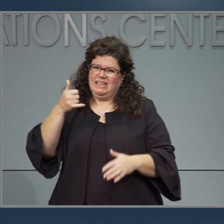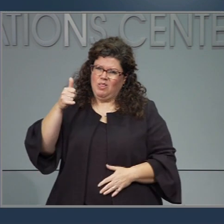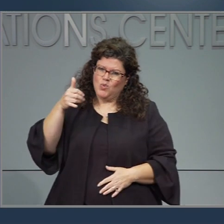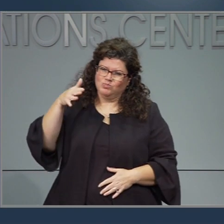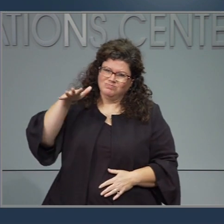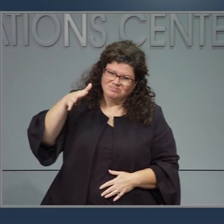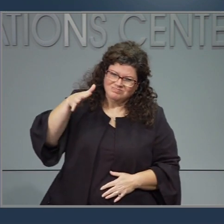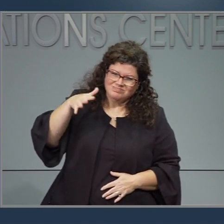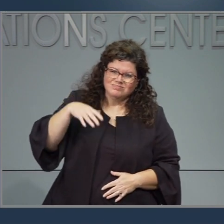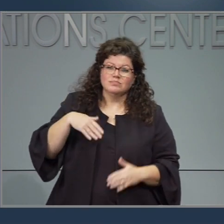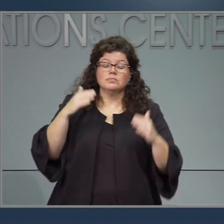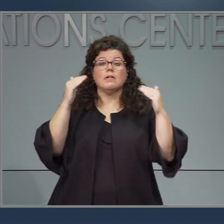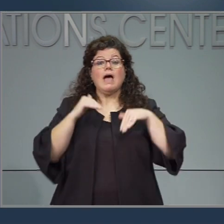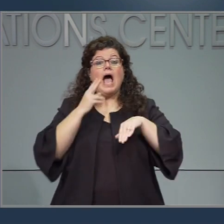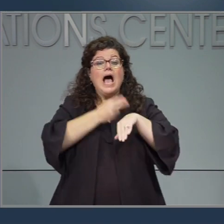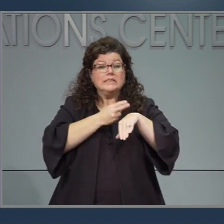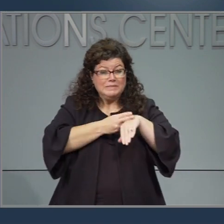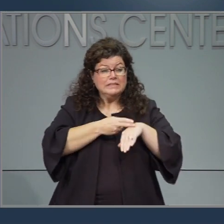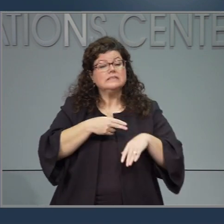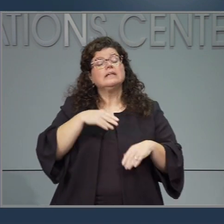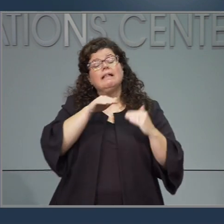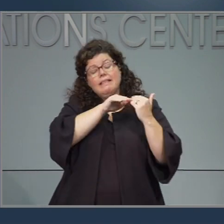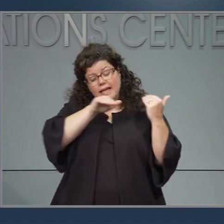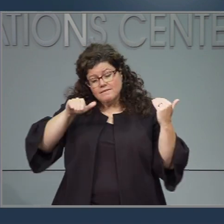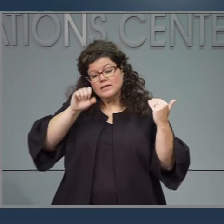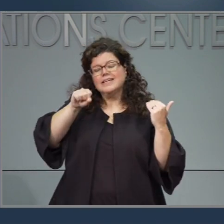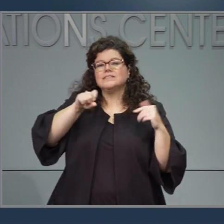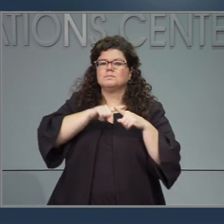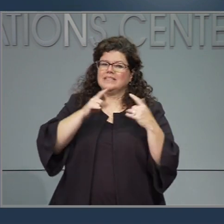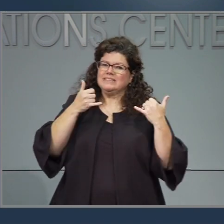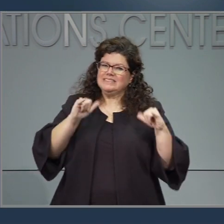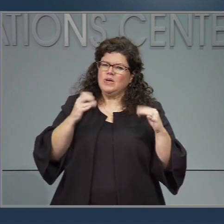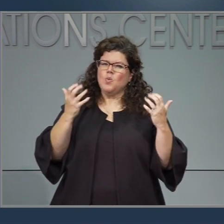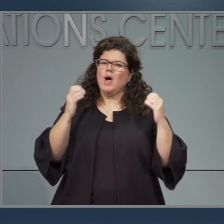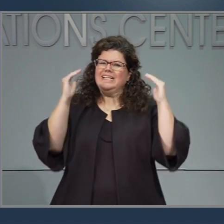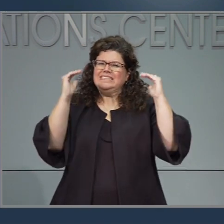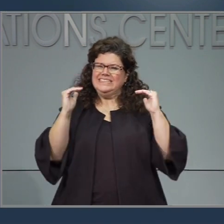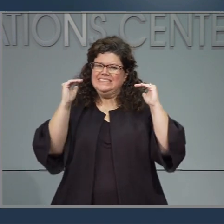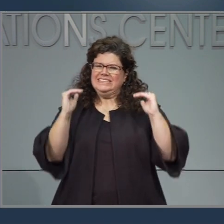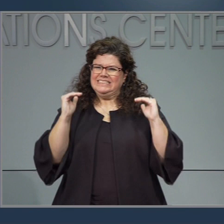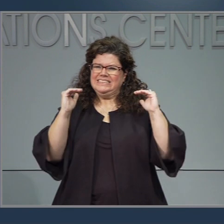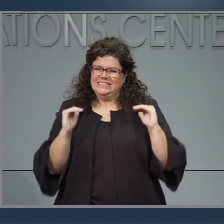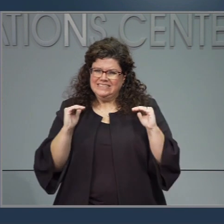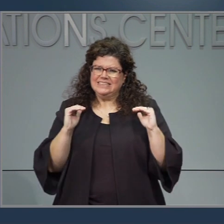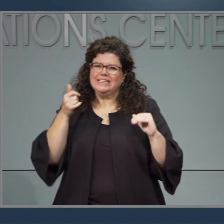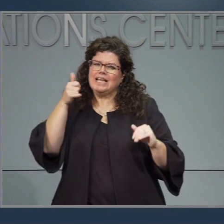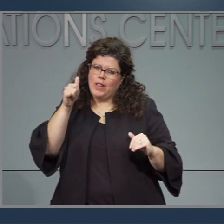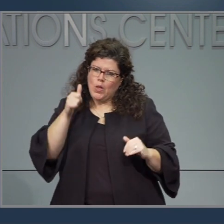trayectoria de y hospitalizaciones está nivelada pero sigue muy alta. El tiene una línea amarilla. Habrá y